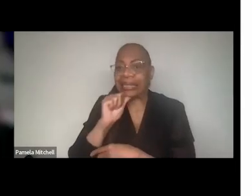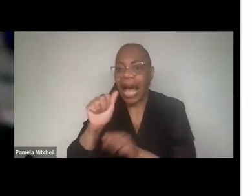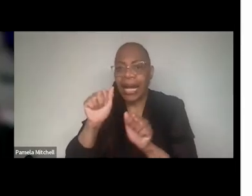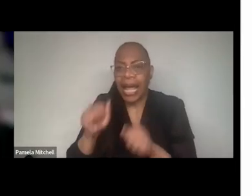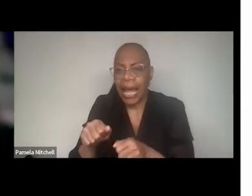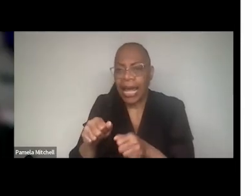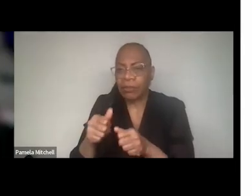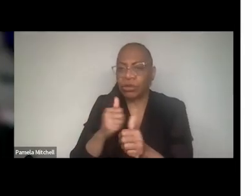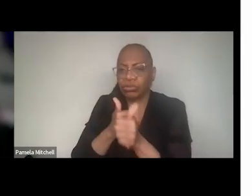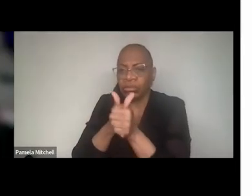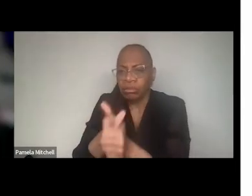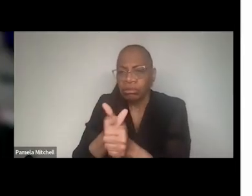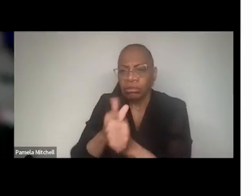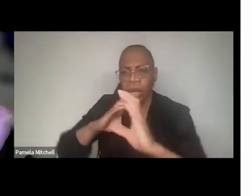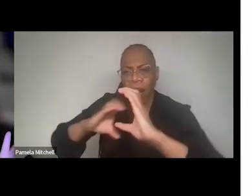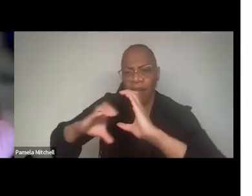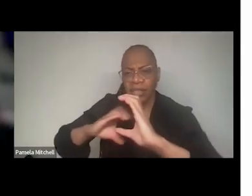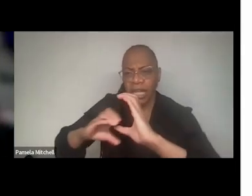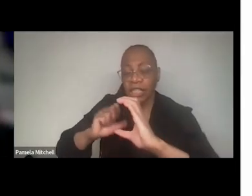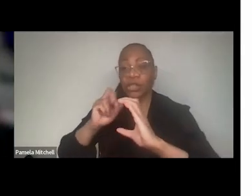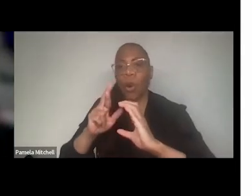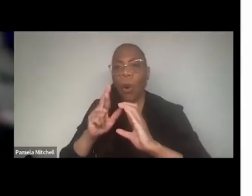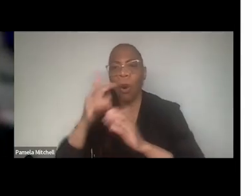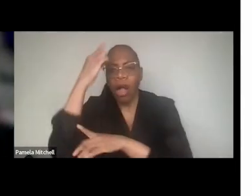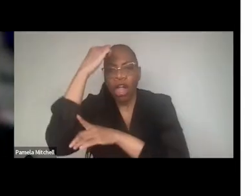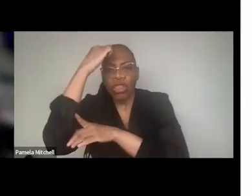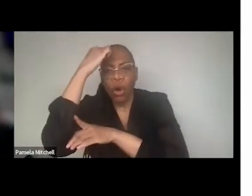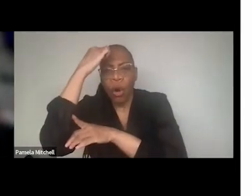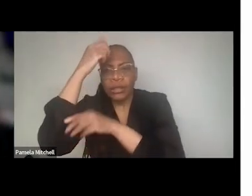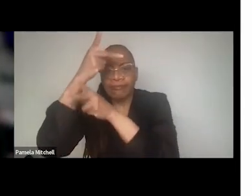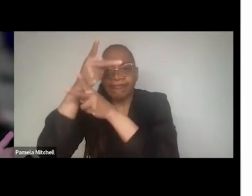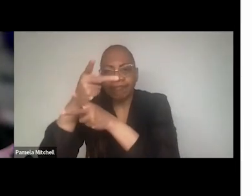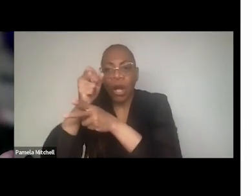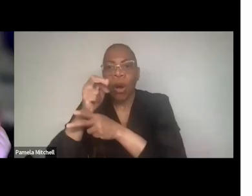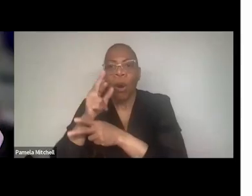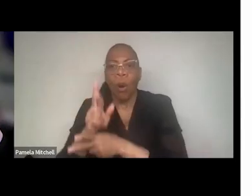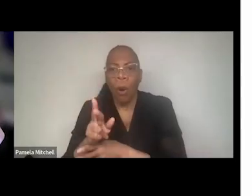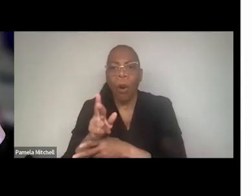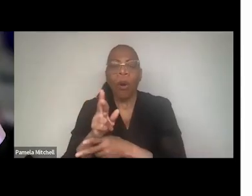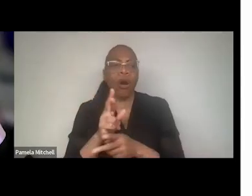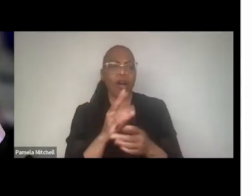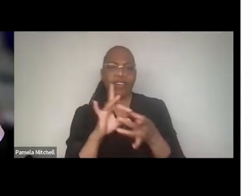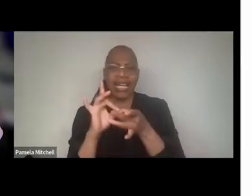quizás son incapaces de mantener pensamientos, pérdida y relaciones tensas. Lo último que diré sobre esta diapositiva